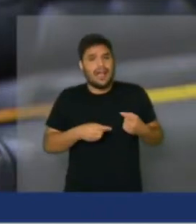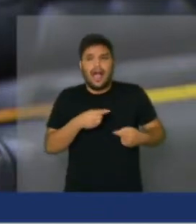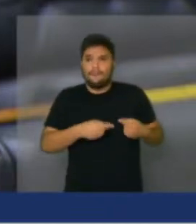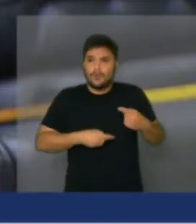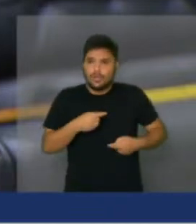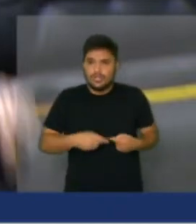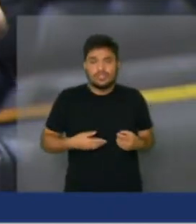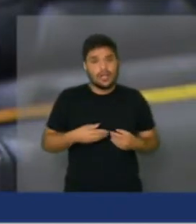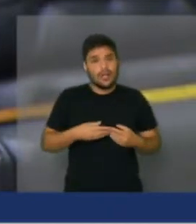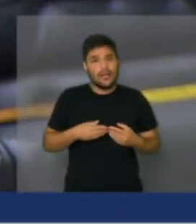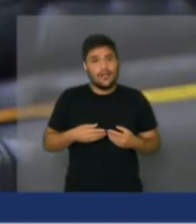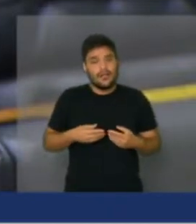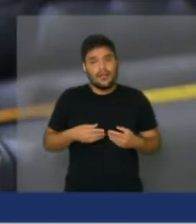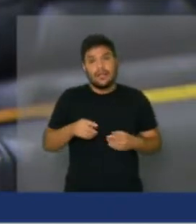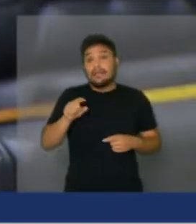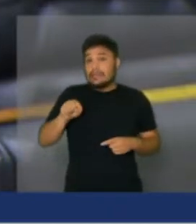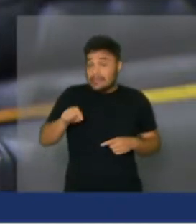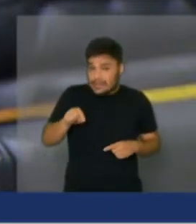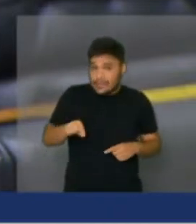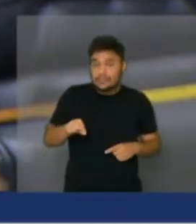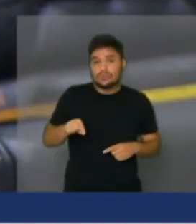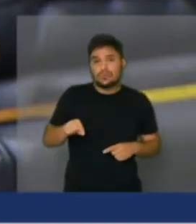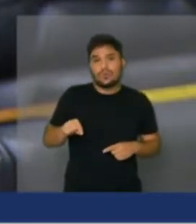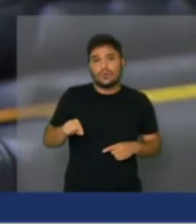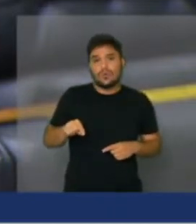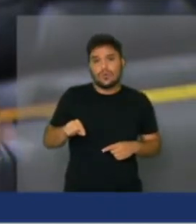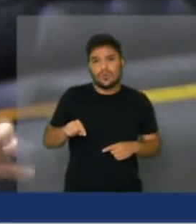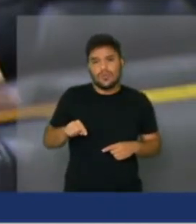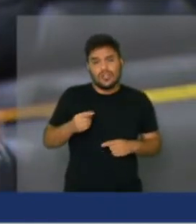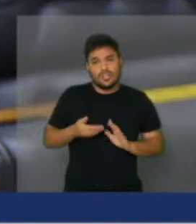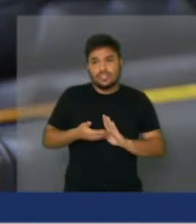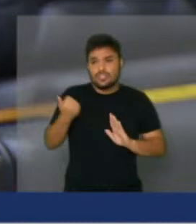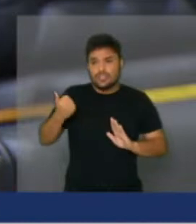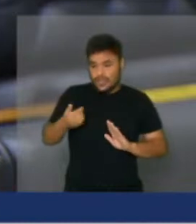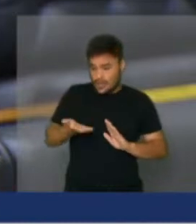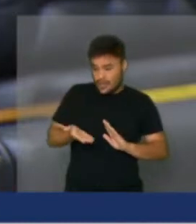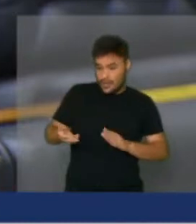QUE, FATALMENTE, TIRA DOS MUNICÍPIOS BRASILEIROS O RECURSO DA POLÍTICA PÚBLICA, DO BOLSA FAMÍLIA DO LUZ PARA